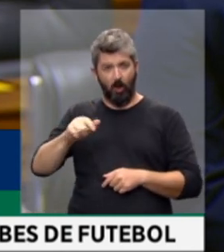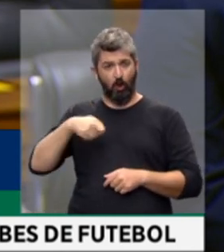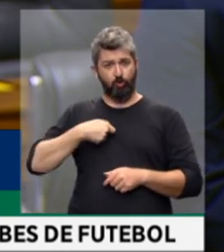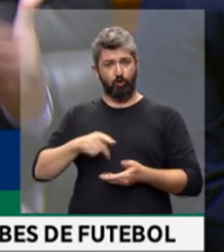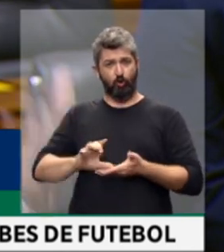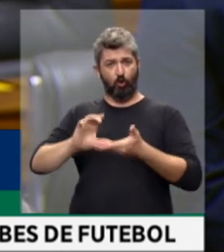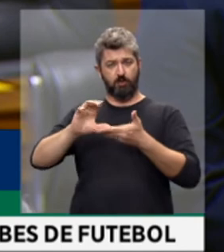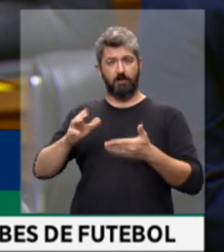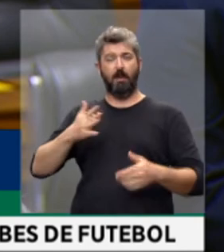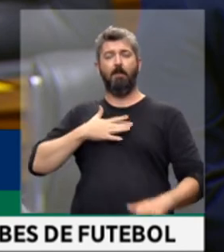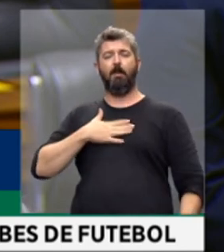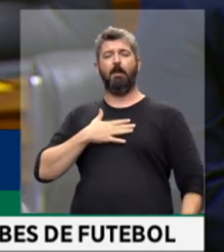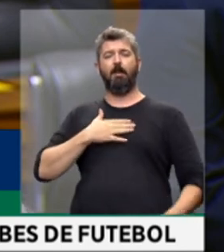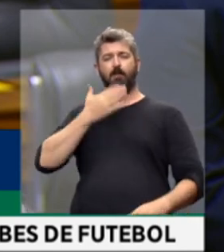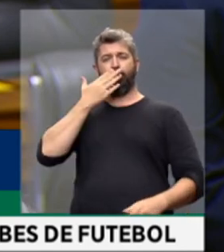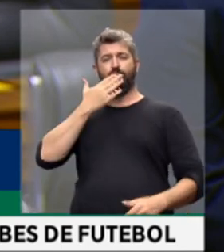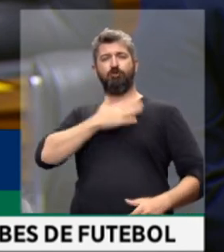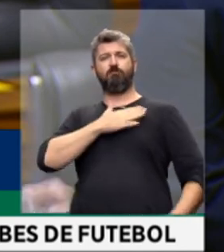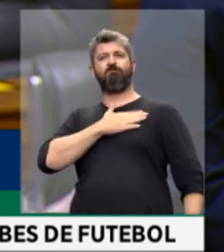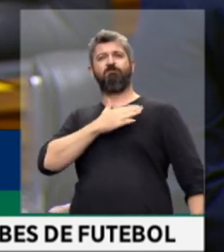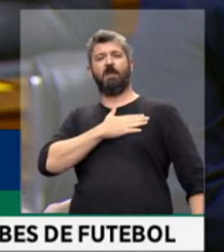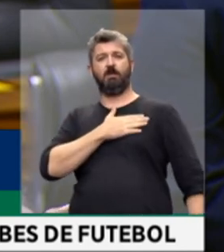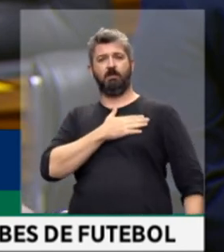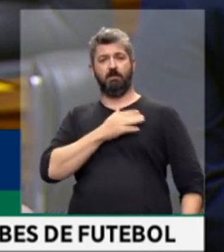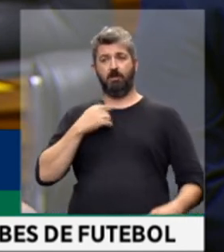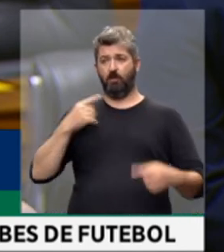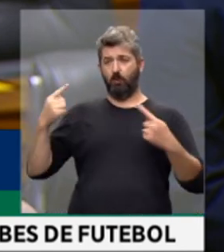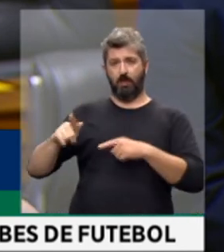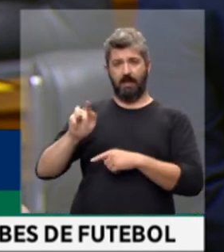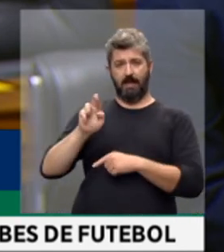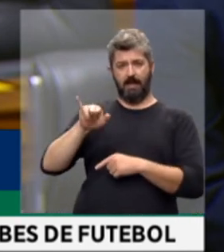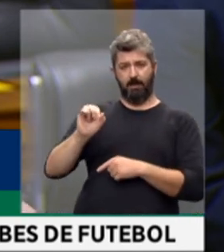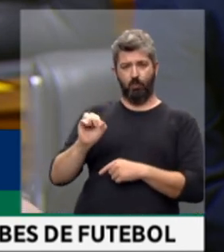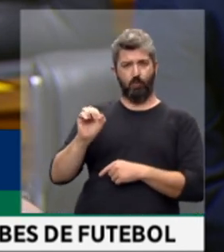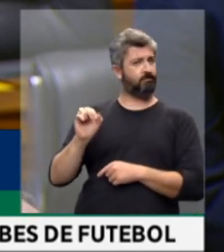CLUBES DE FUTEBOL BRASILEIRO. ME PARECE ASSIM COMPREENSÃO, O ENCAMINHAMENTO DO SENADO AMPLIOU O EXAME DA MATÉRIA